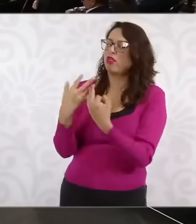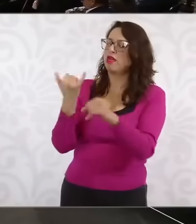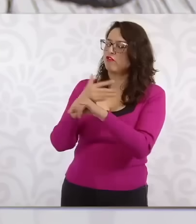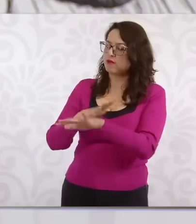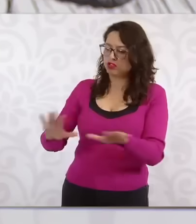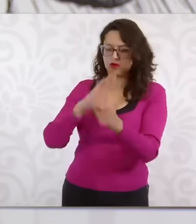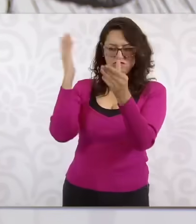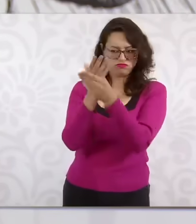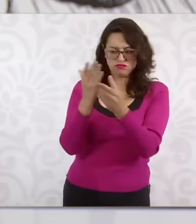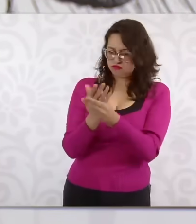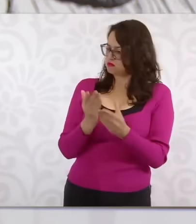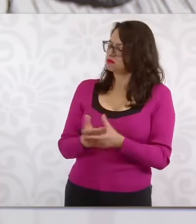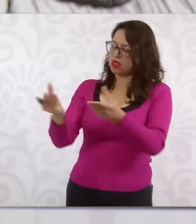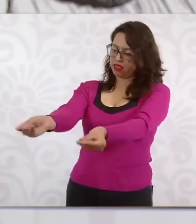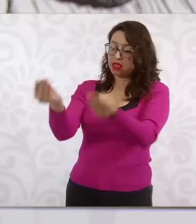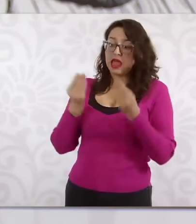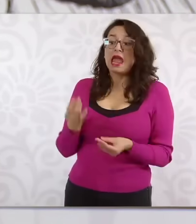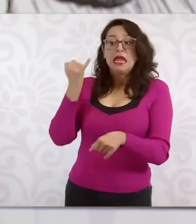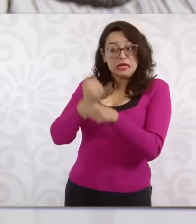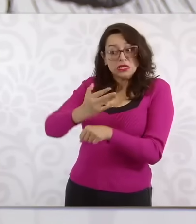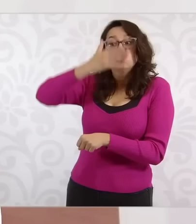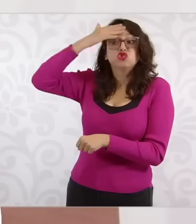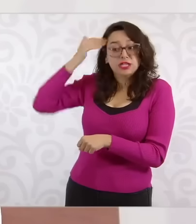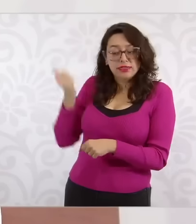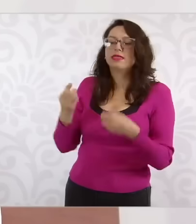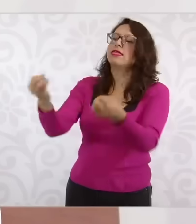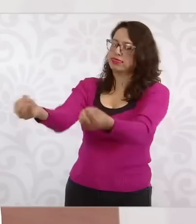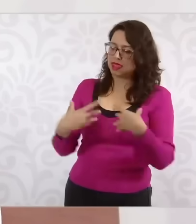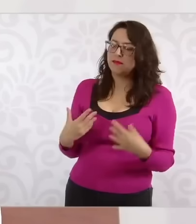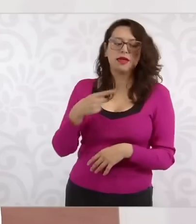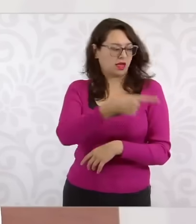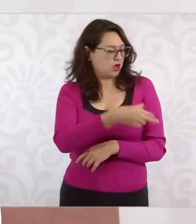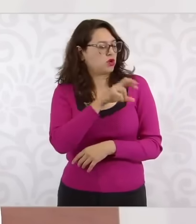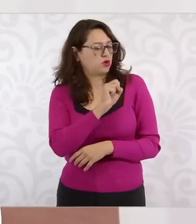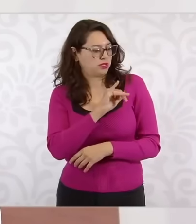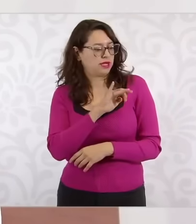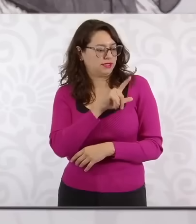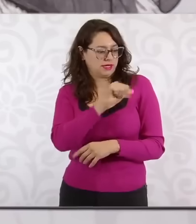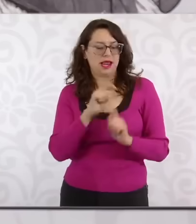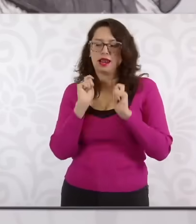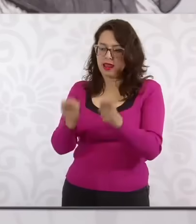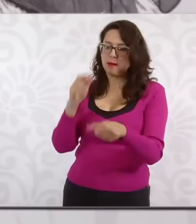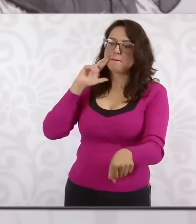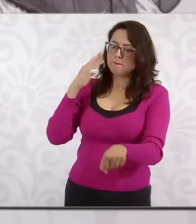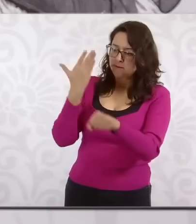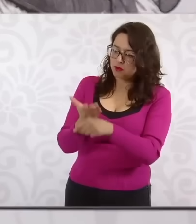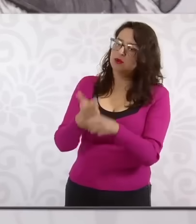personas que presuntamente son inocentes y Rosicela les da seguimiento personal y yo